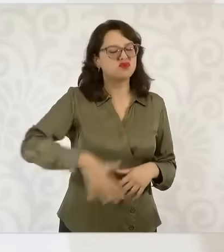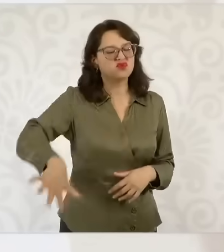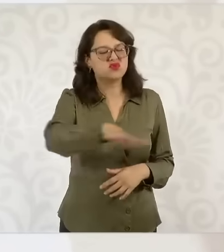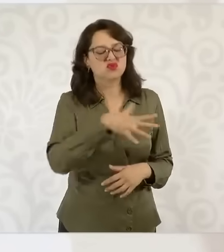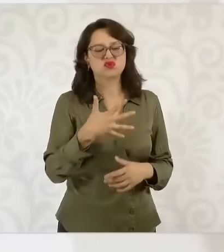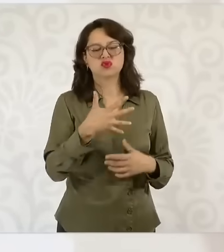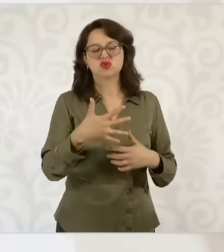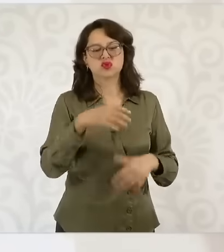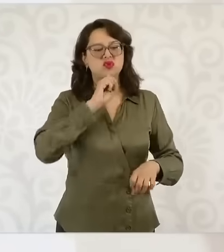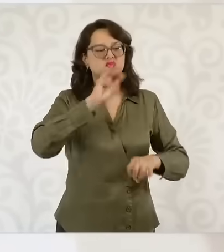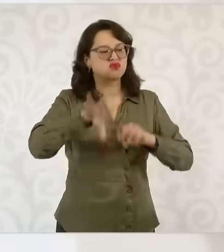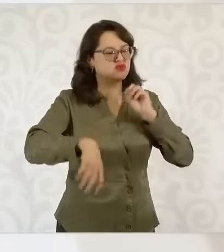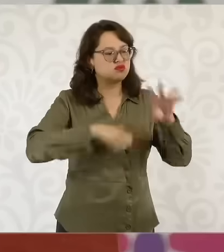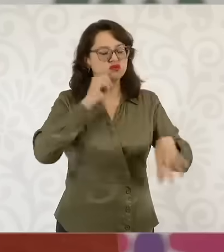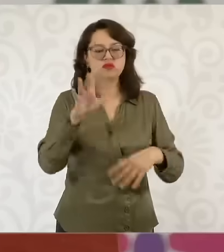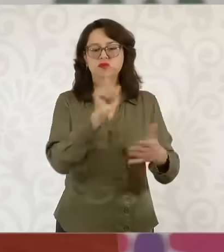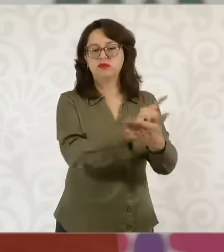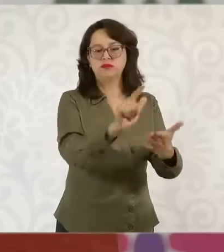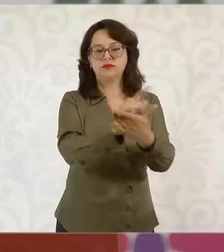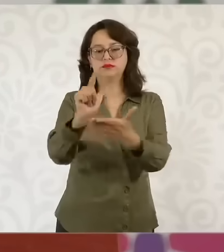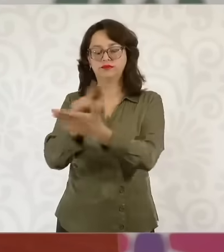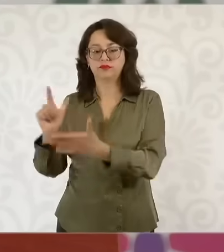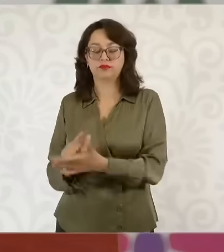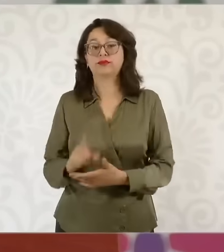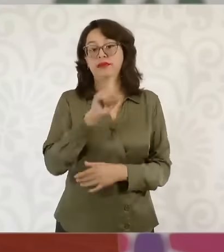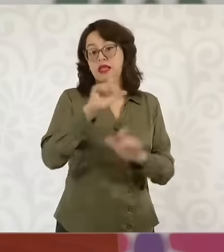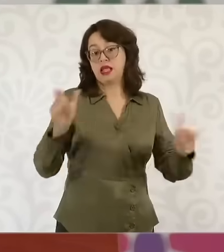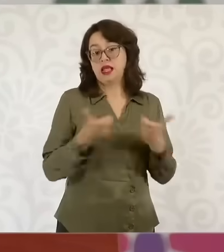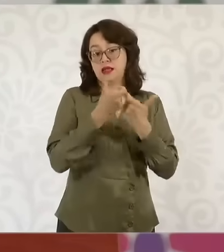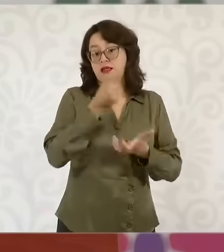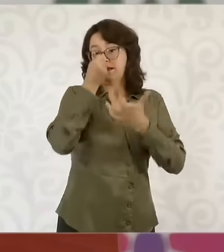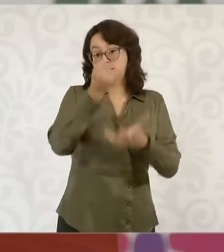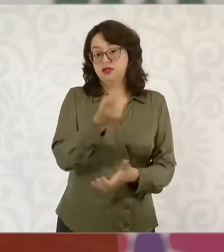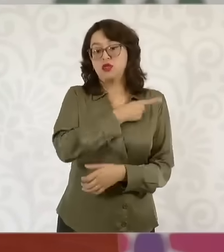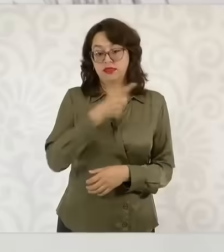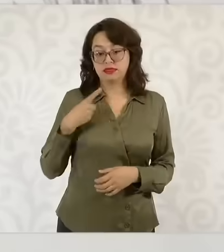e y ellos también tienen que hacer inversiones y ahora se llegaron a acuerdos adicionales,